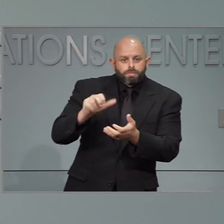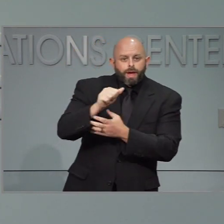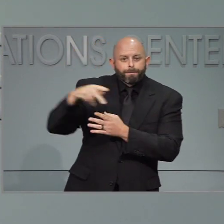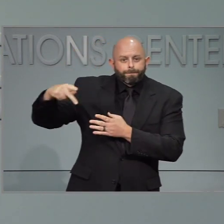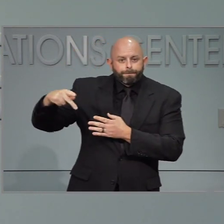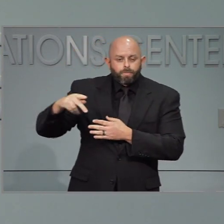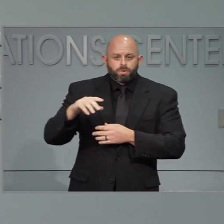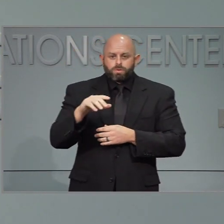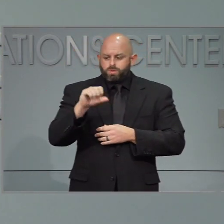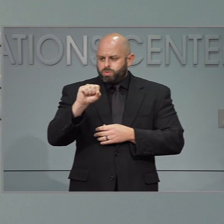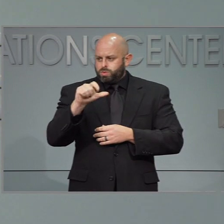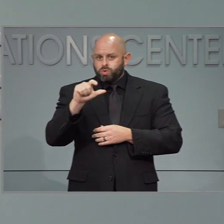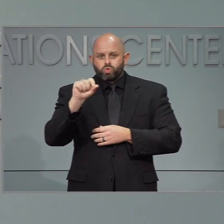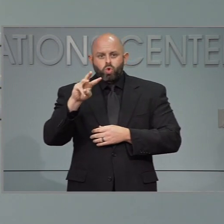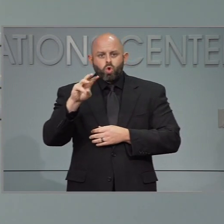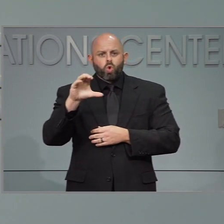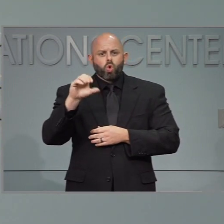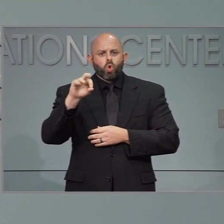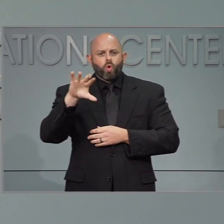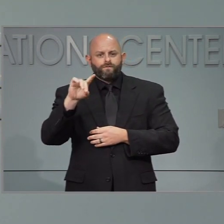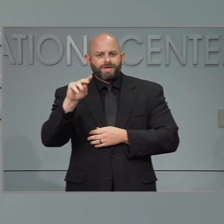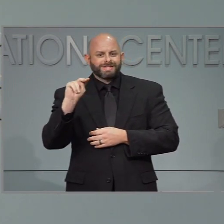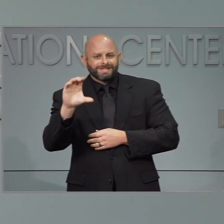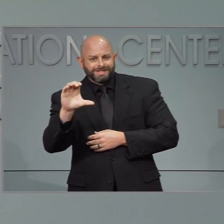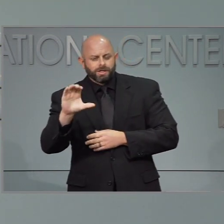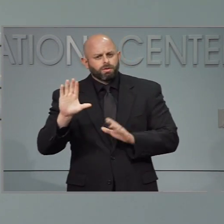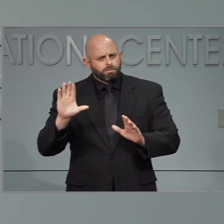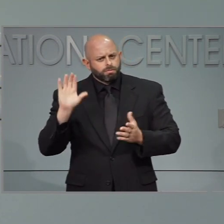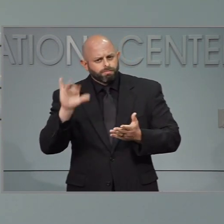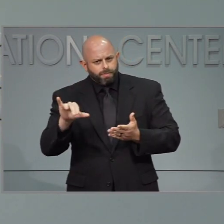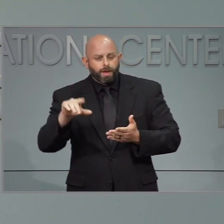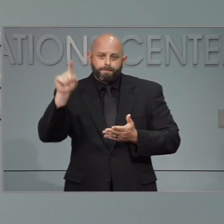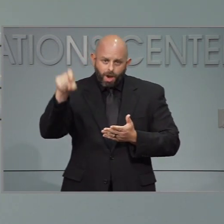y una y ponerse la vacuna. Tenemos que